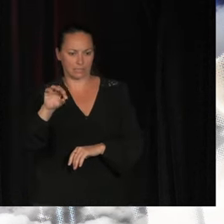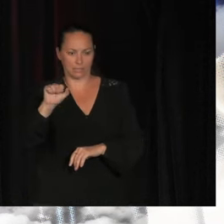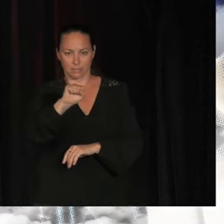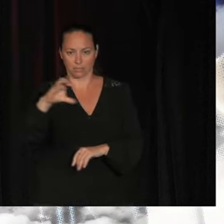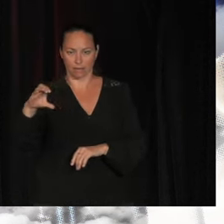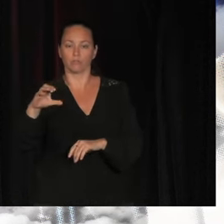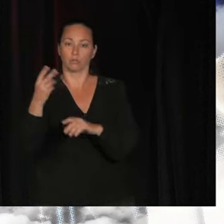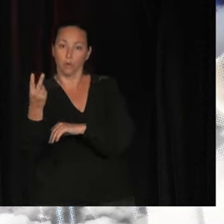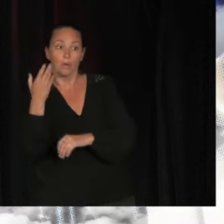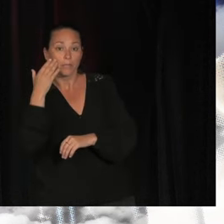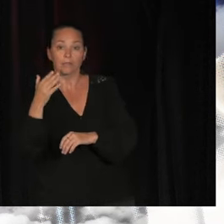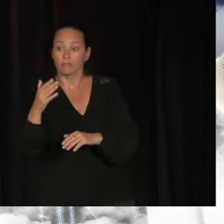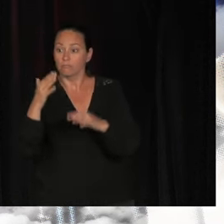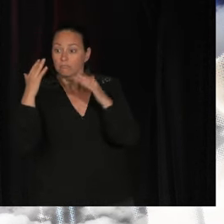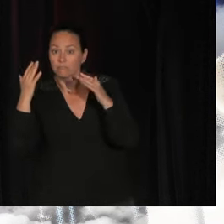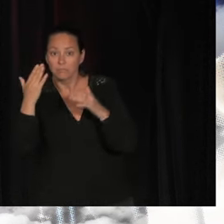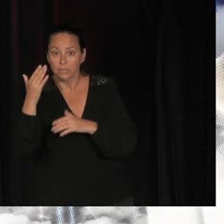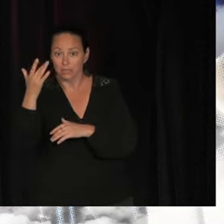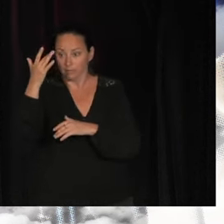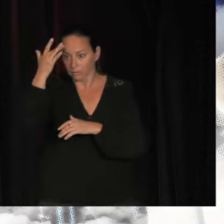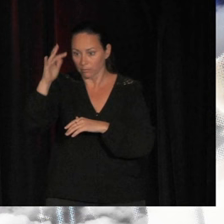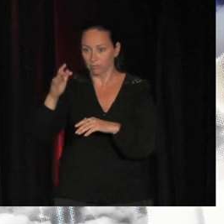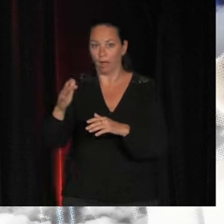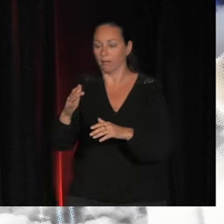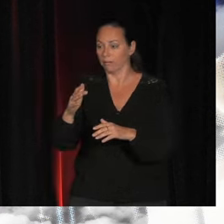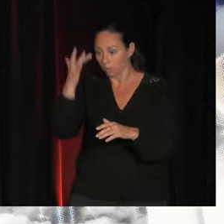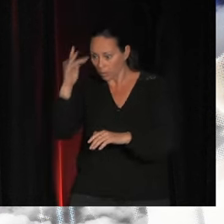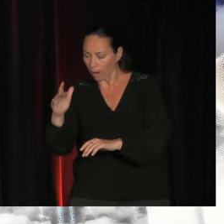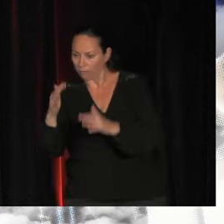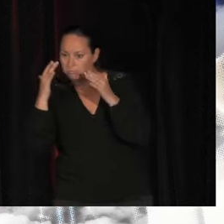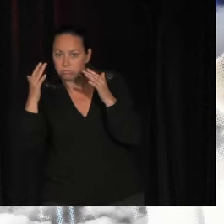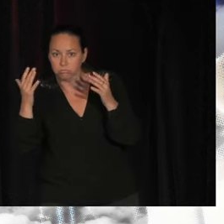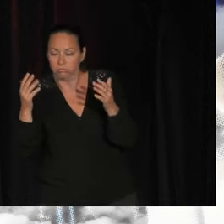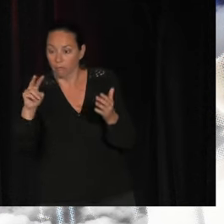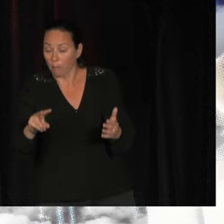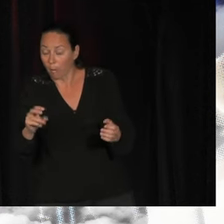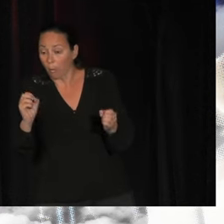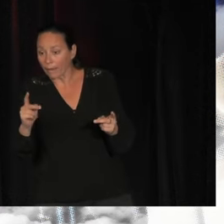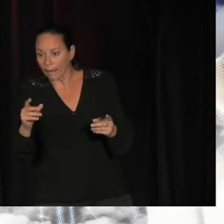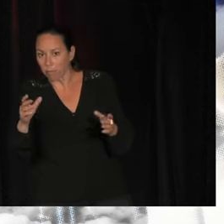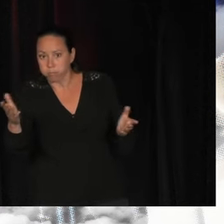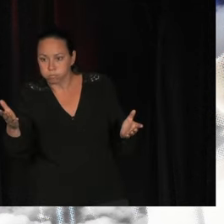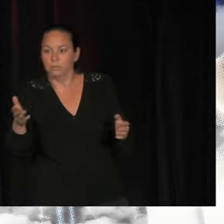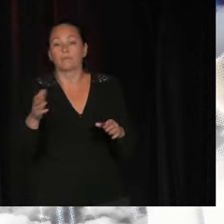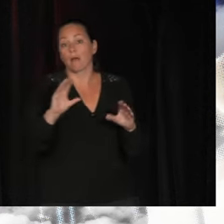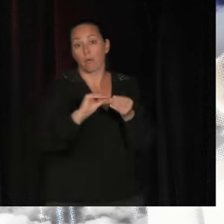Tu arrives en plein milieu d'une game de StarCraft, tu es là genre "ok". Ça, c'est un vrai problème globalement dans l'e-sport. Oui, complètement. Tu vois, tout le jargon.